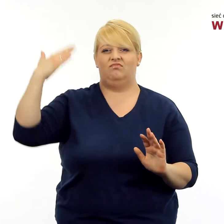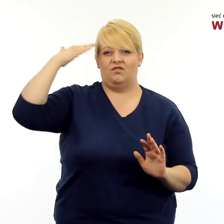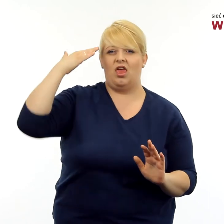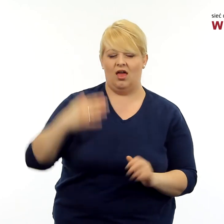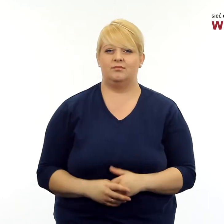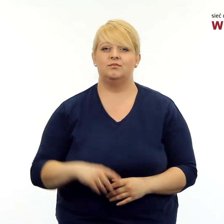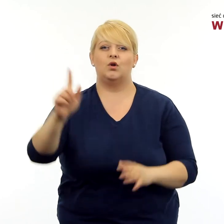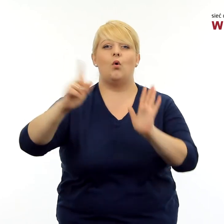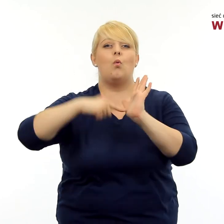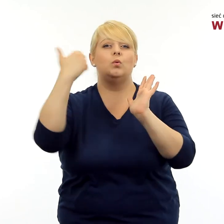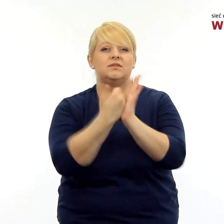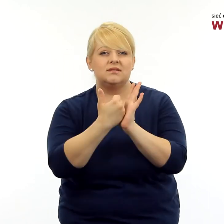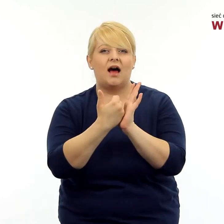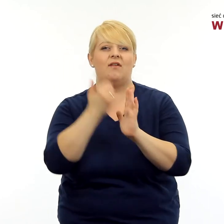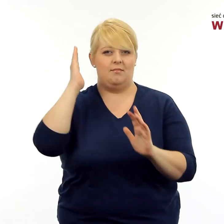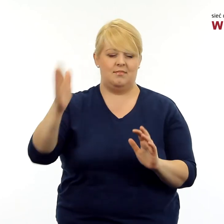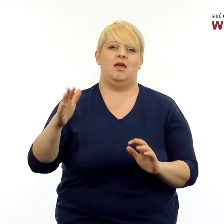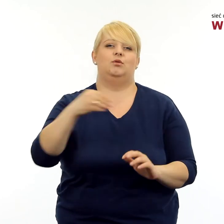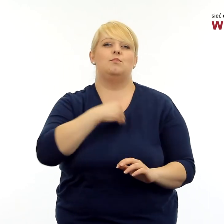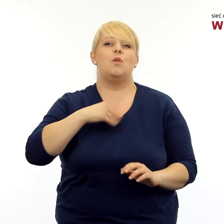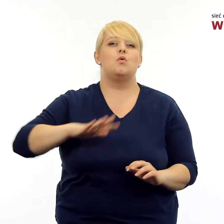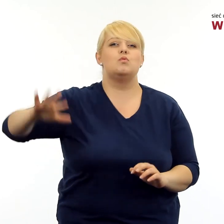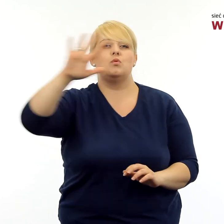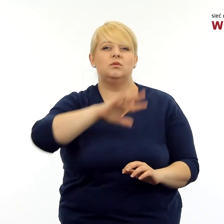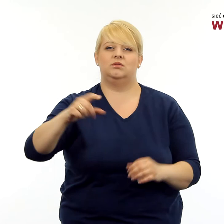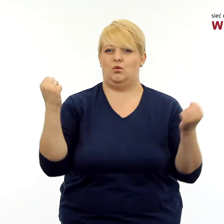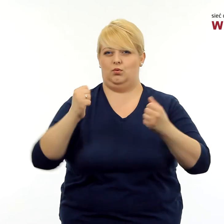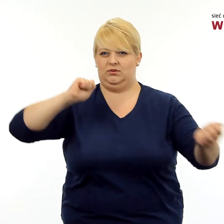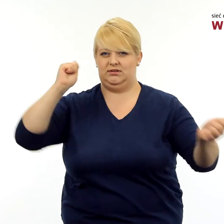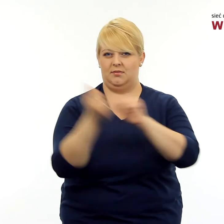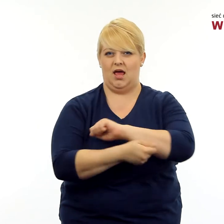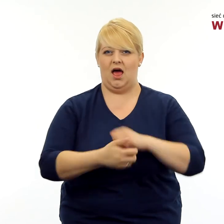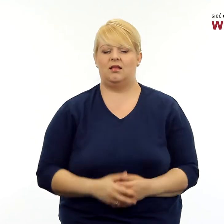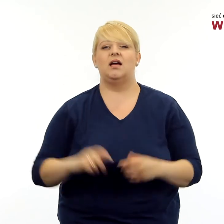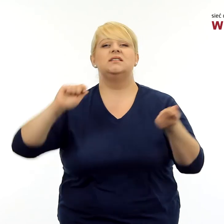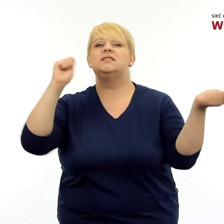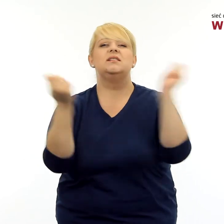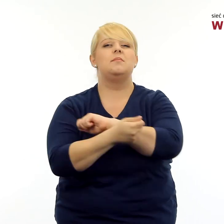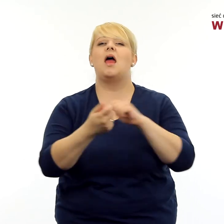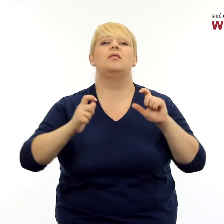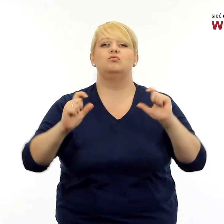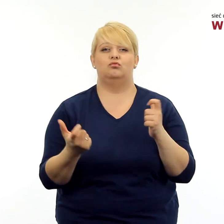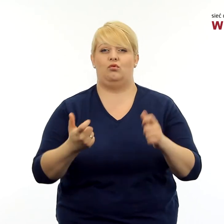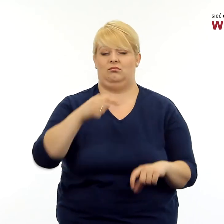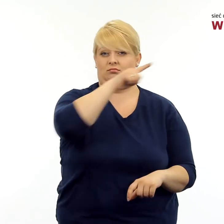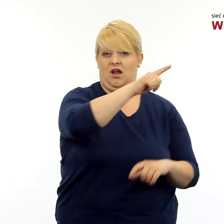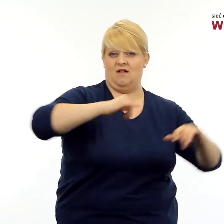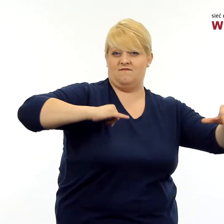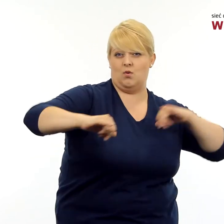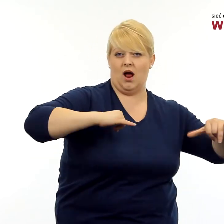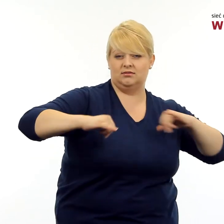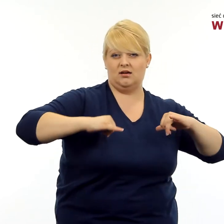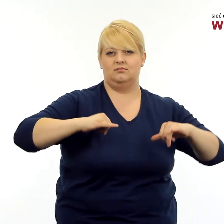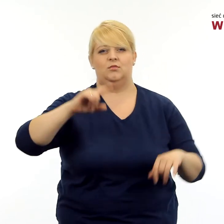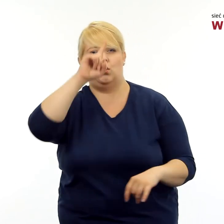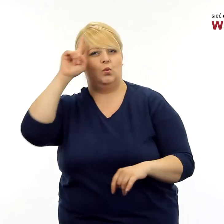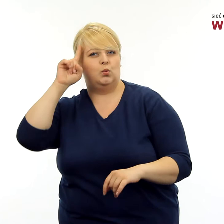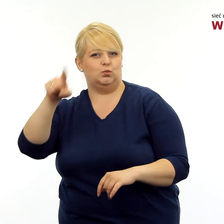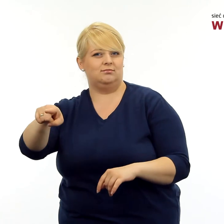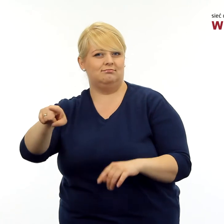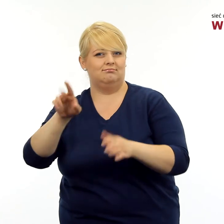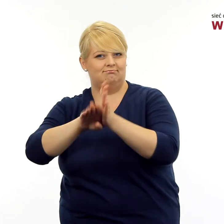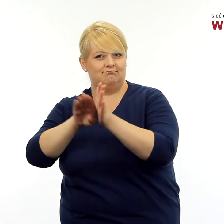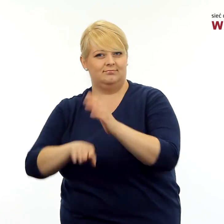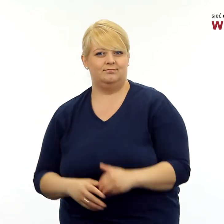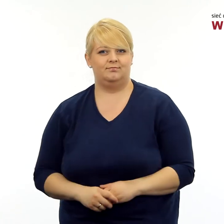że ta ustawa przyniesie Polsce wielką zmianę w relacji władza – obywatel,